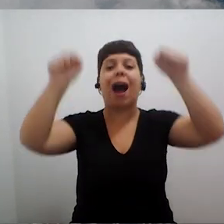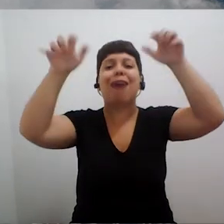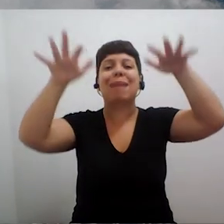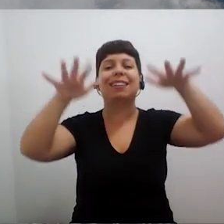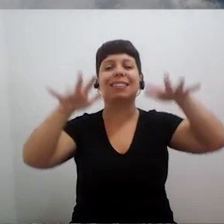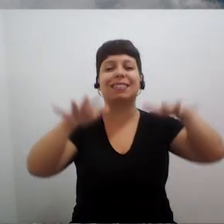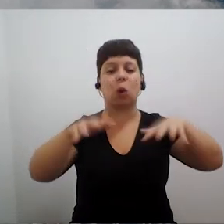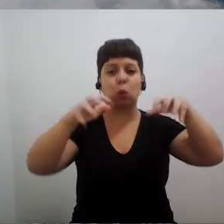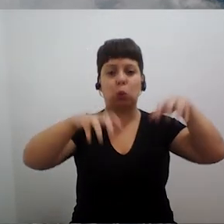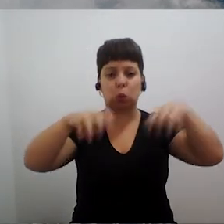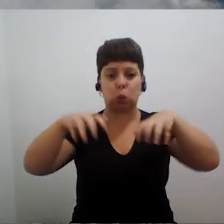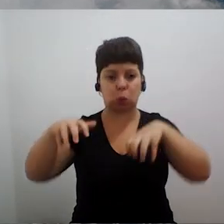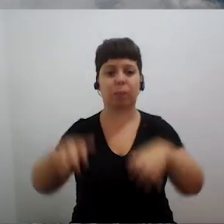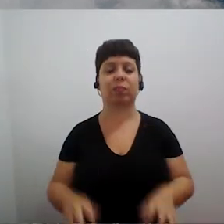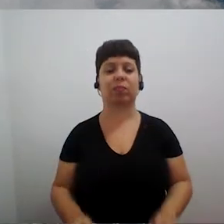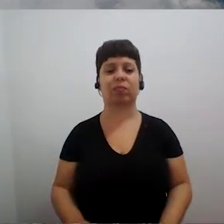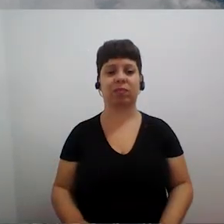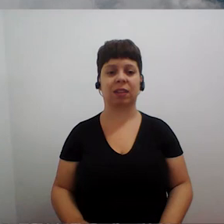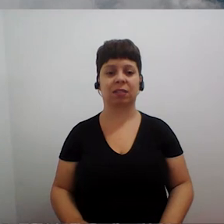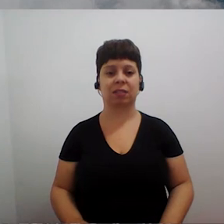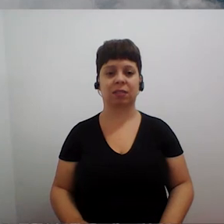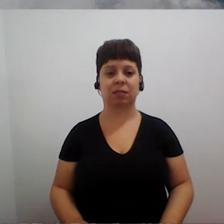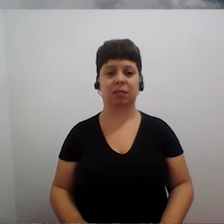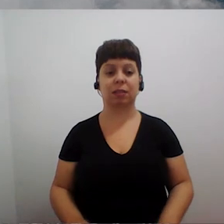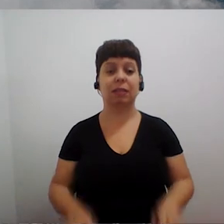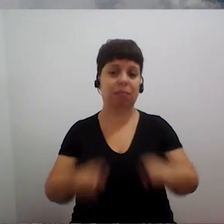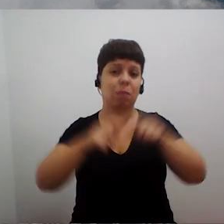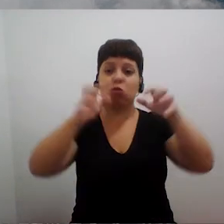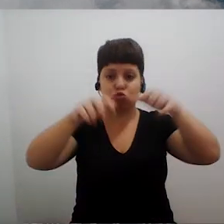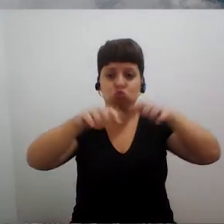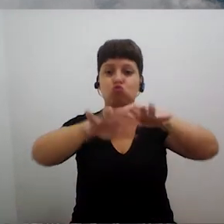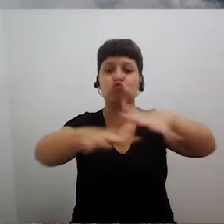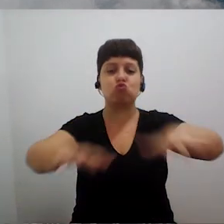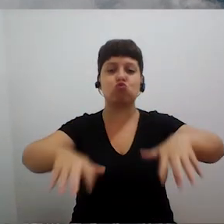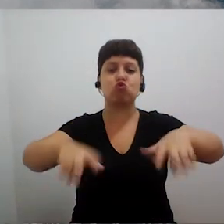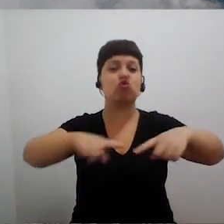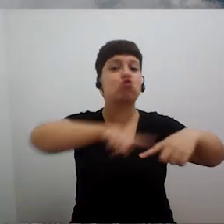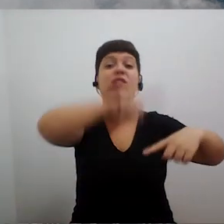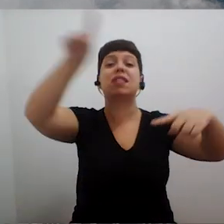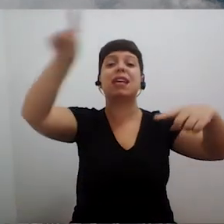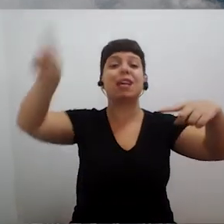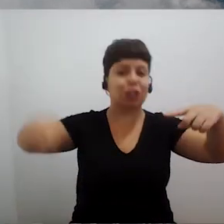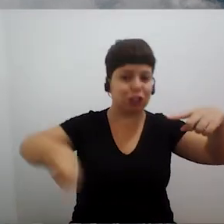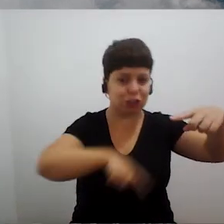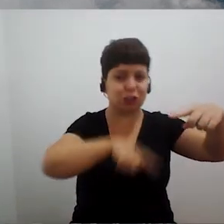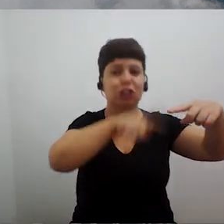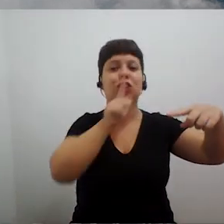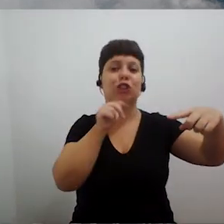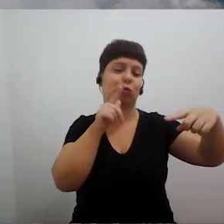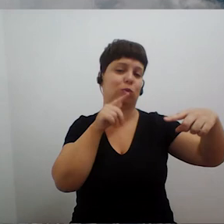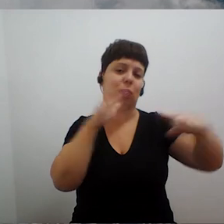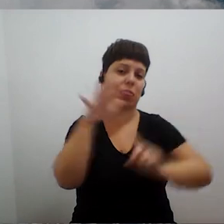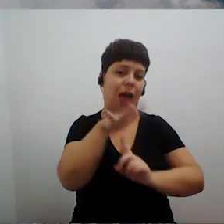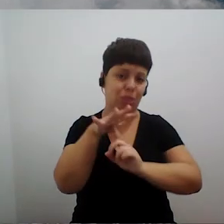águas, e se abençoa o mundo com chuvas também os oceanos também de todo o ciclo natureza vá ficar